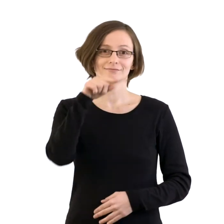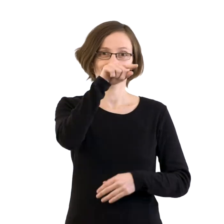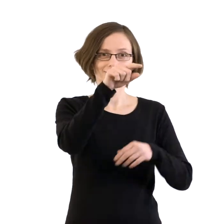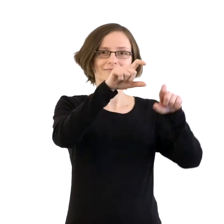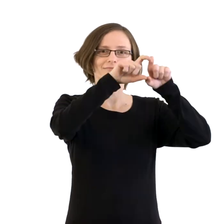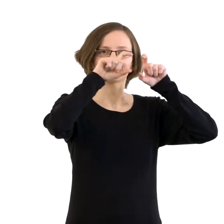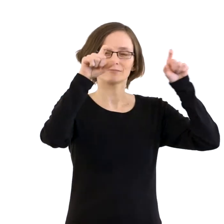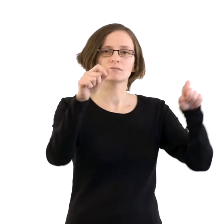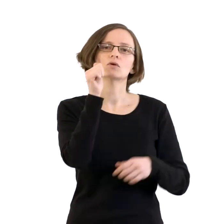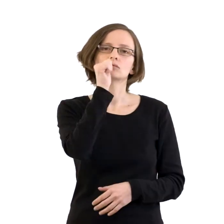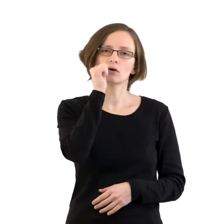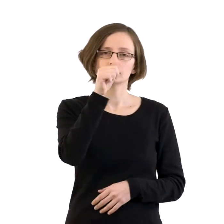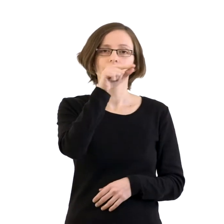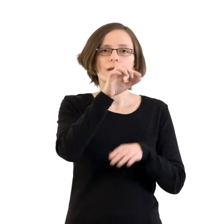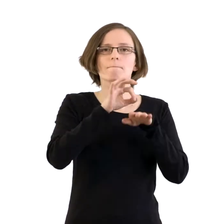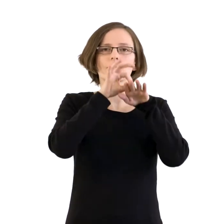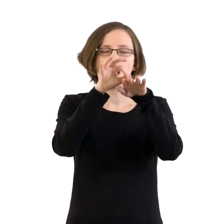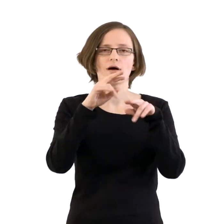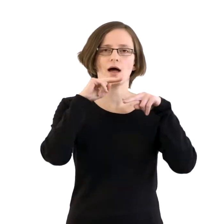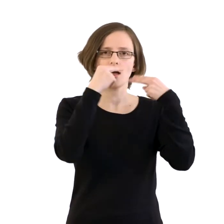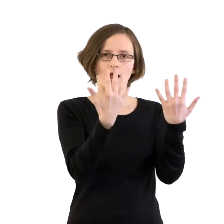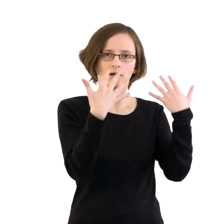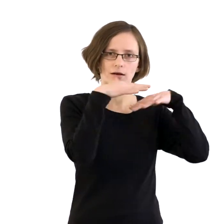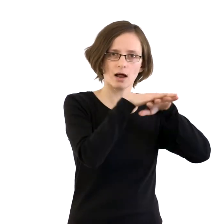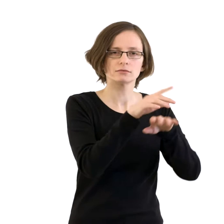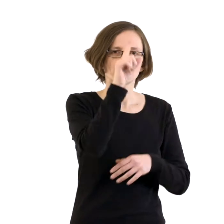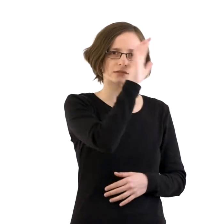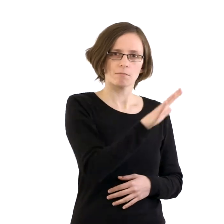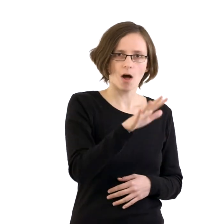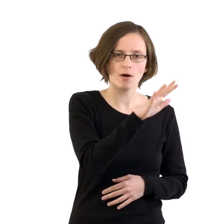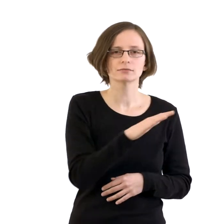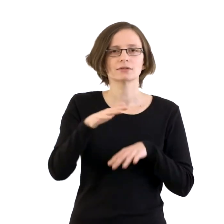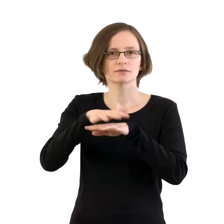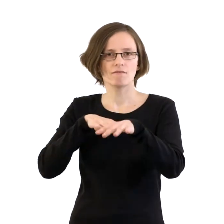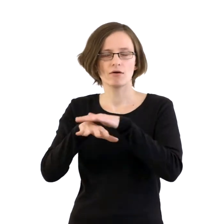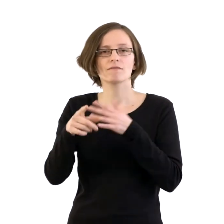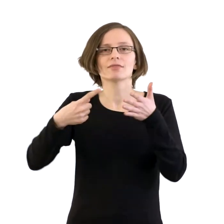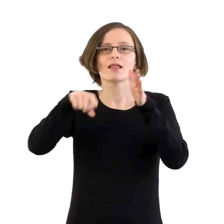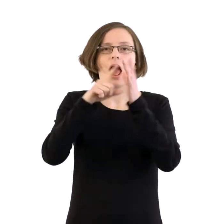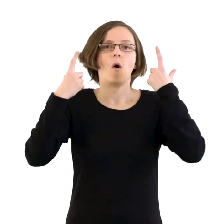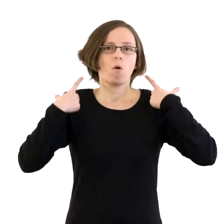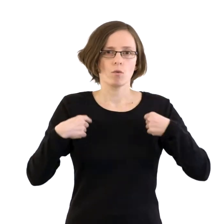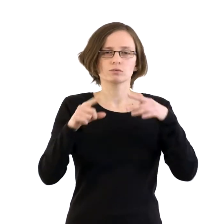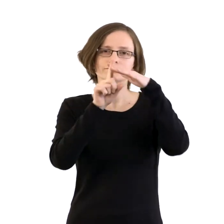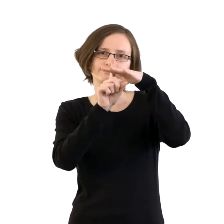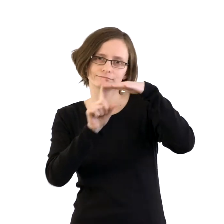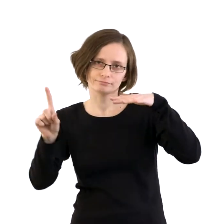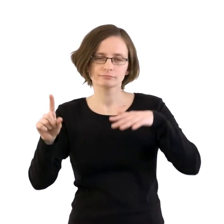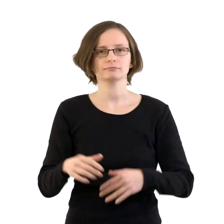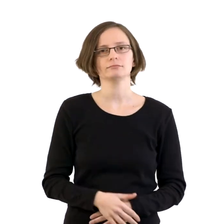Jest to placówka dziennego pobytu prowadząca reintegrację społeczno-zawodową osób zagrożonych wykluczeniem społecznym.